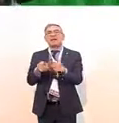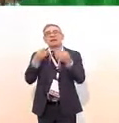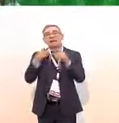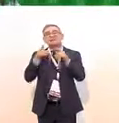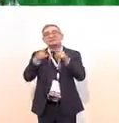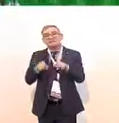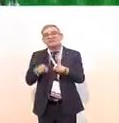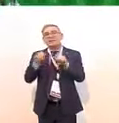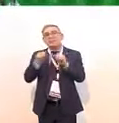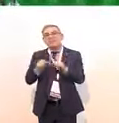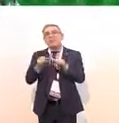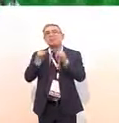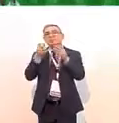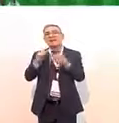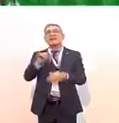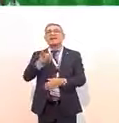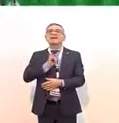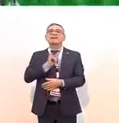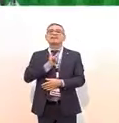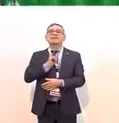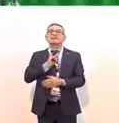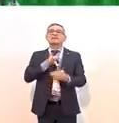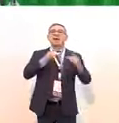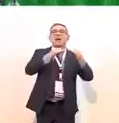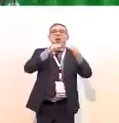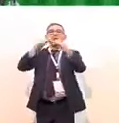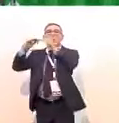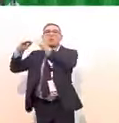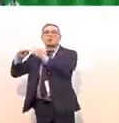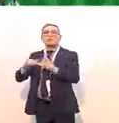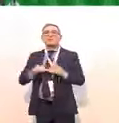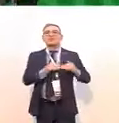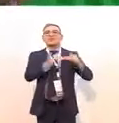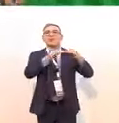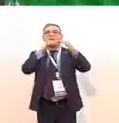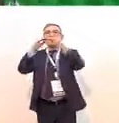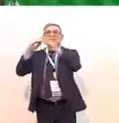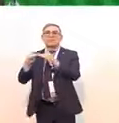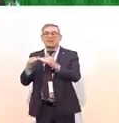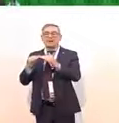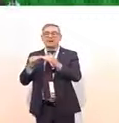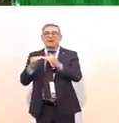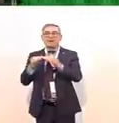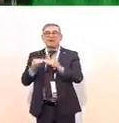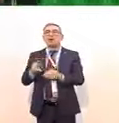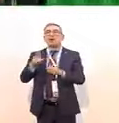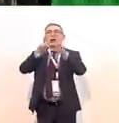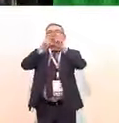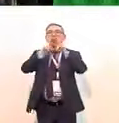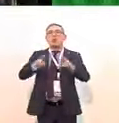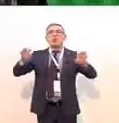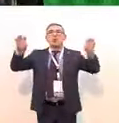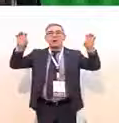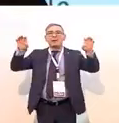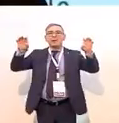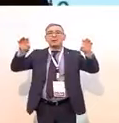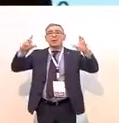un’identità uniforme all’Unione Europea allora a sei, nella foto del 1957. Oggi qual